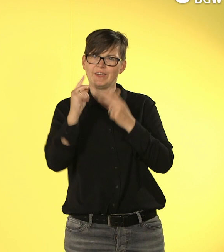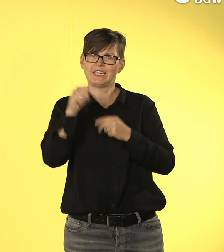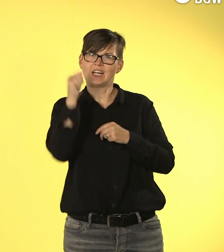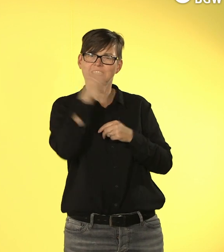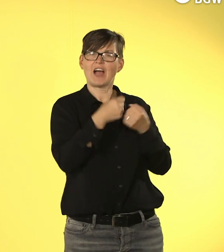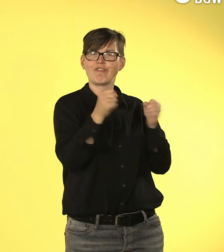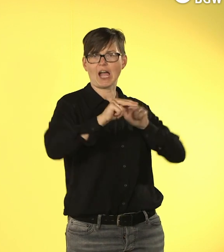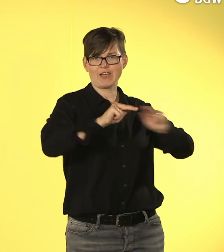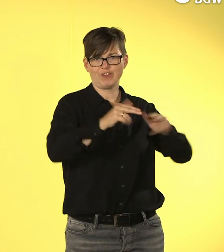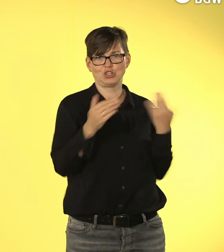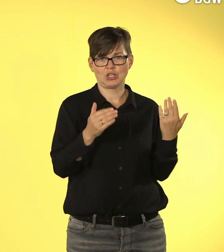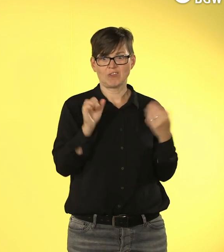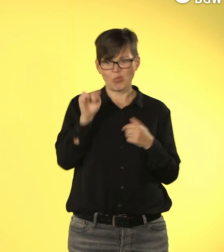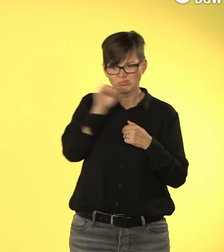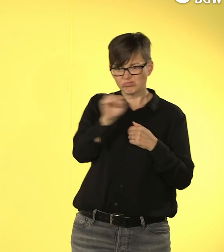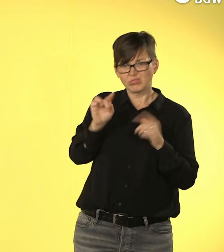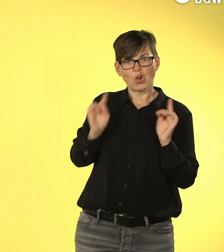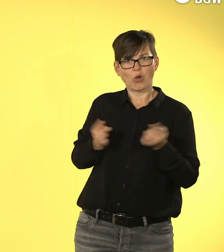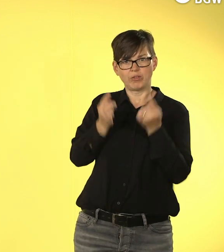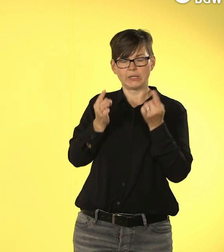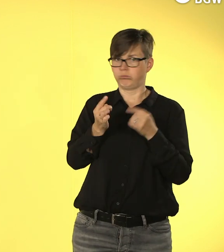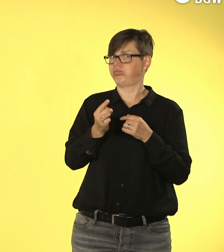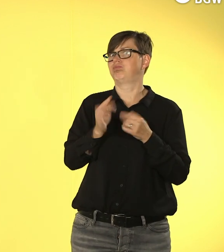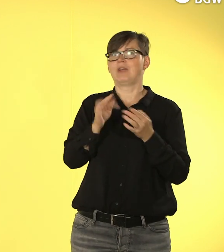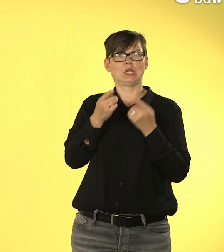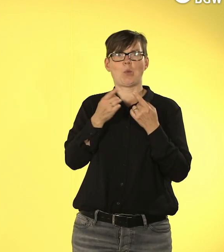Weil hier Konflikte anders ausgetragen werden.